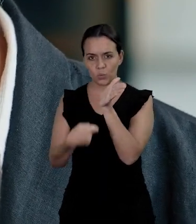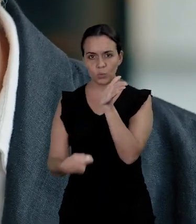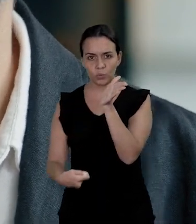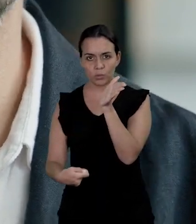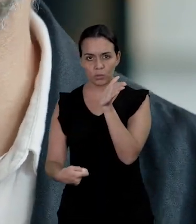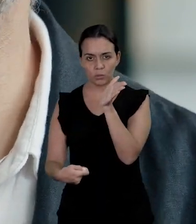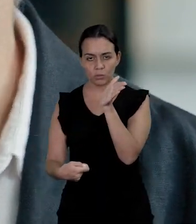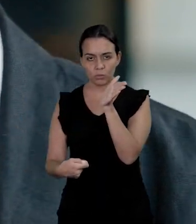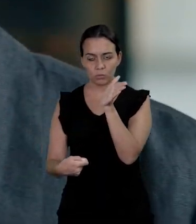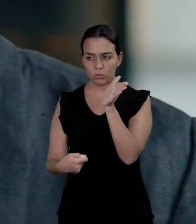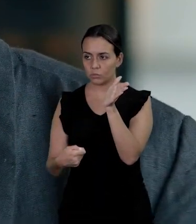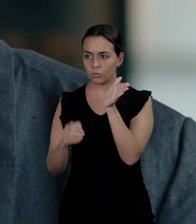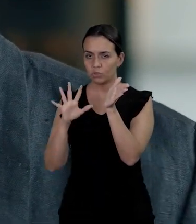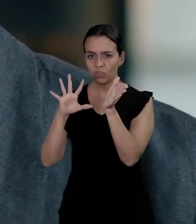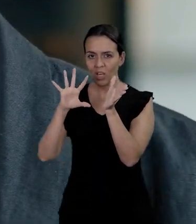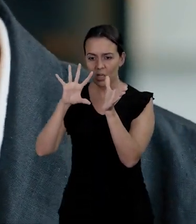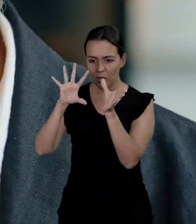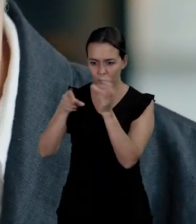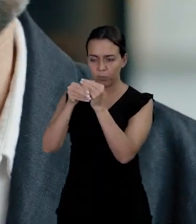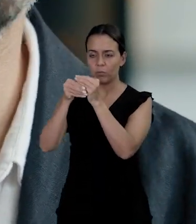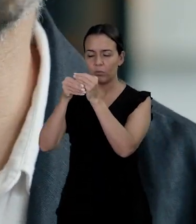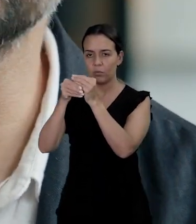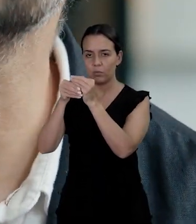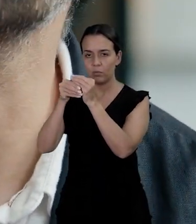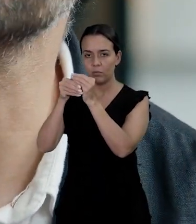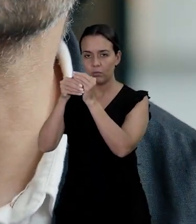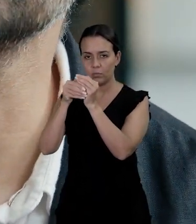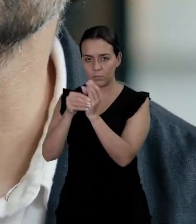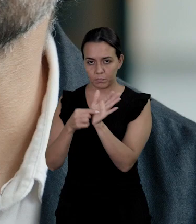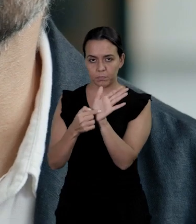Então você fala: uma página, duas páginas, três páginas, ele já tuíta.